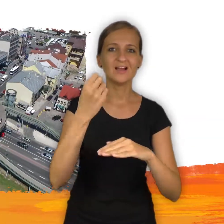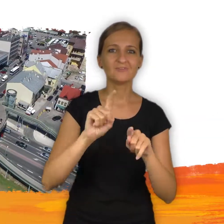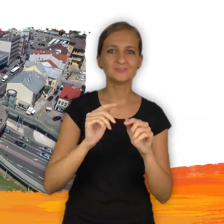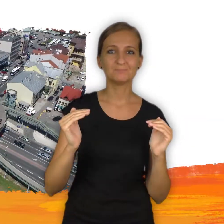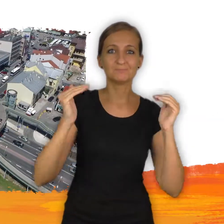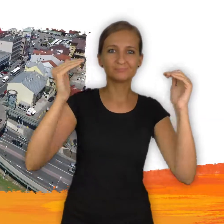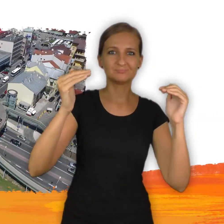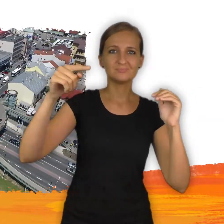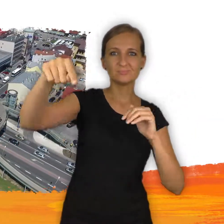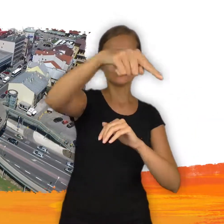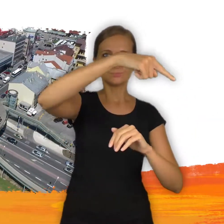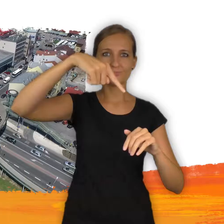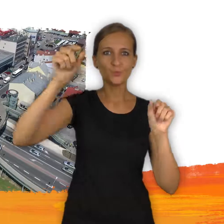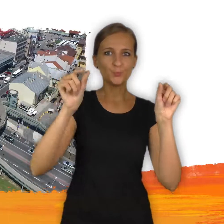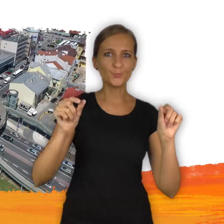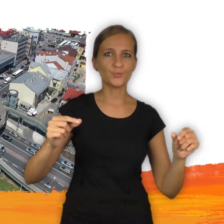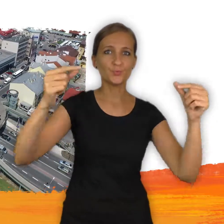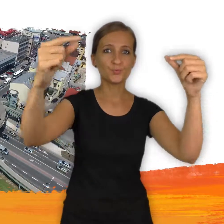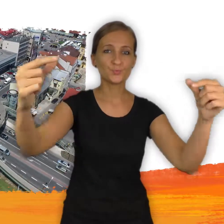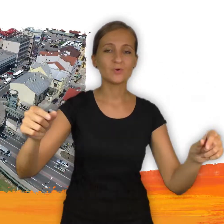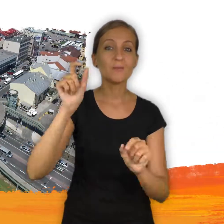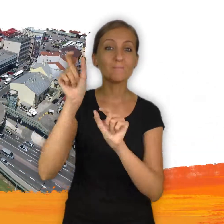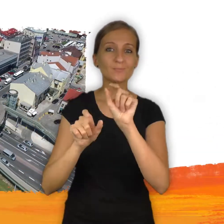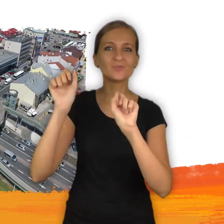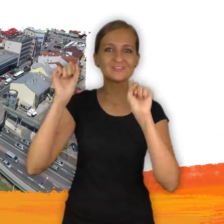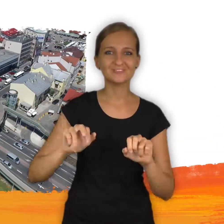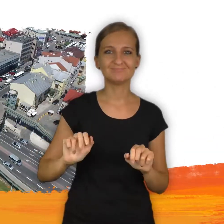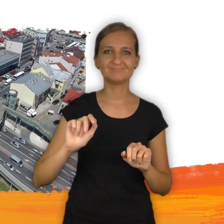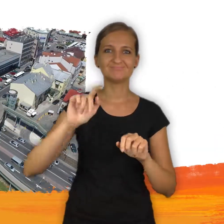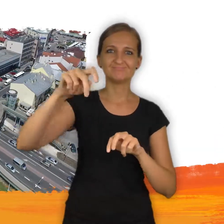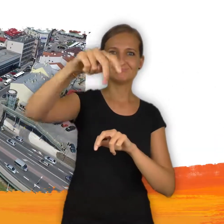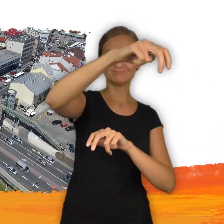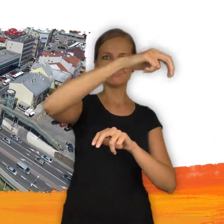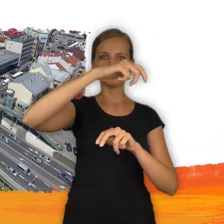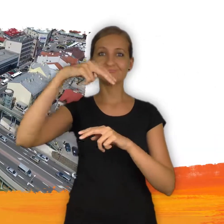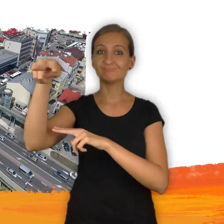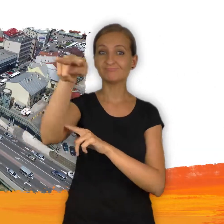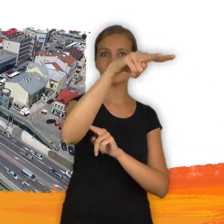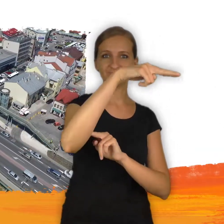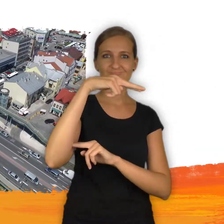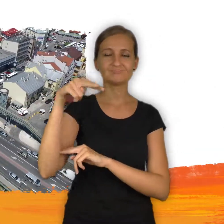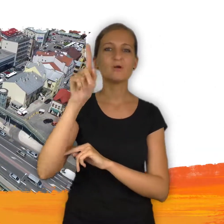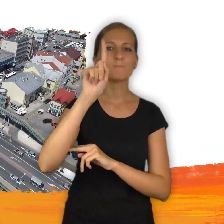Kładka zbudowana jest w kształcie ronda nad ulicą, piesi mogą przejść nią w każdą stronę.